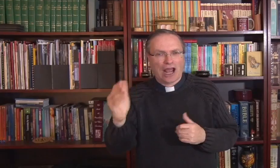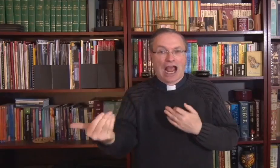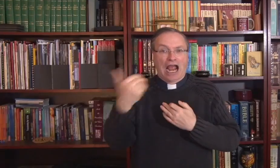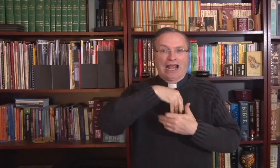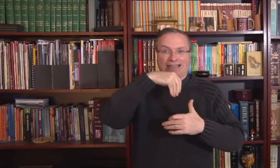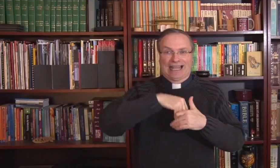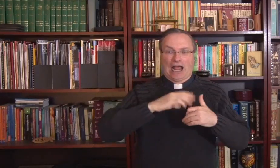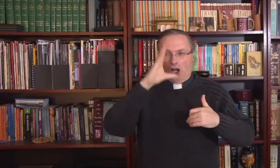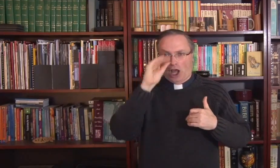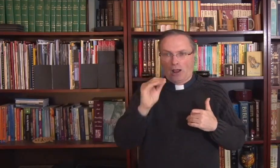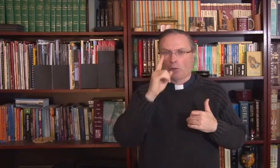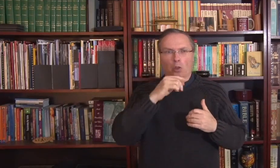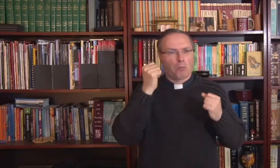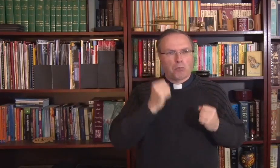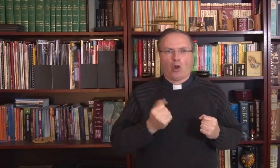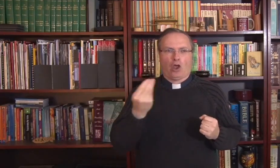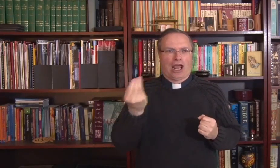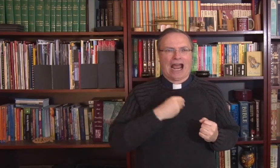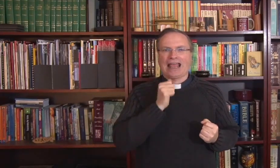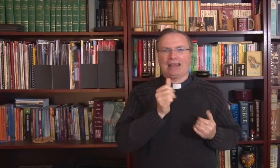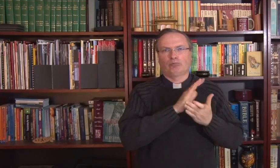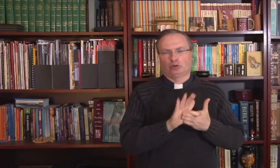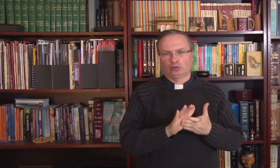entre dans l’homme ne peut le rendre impur?